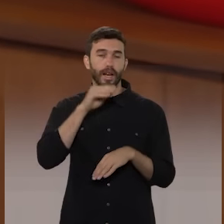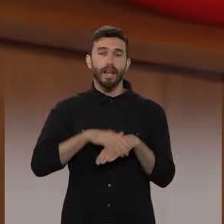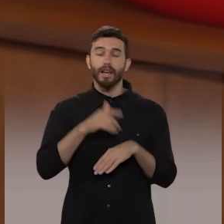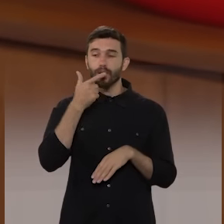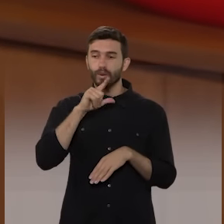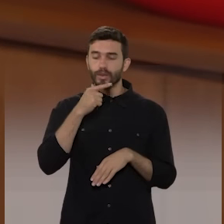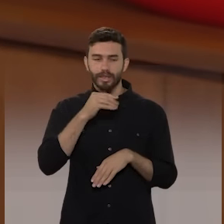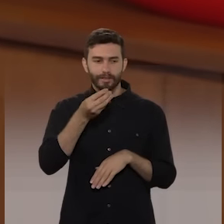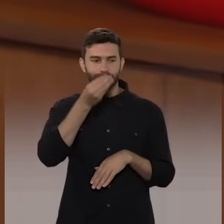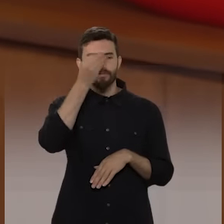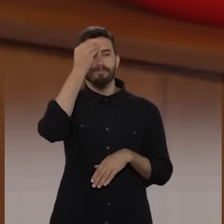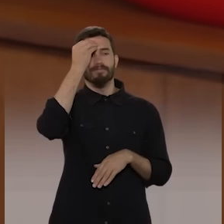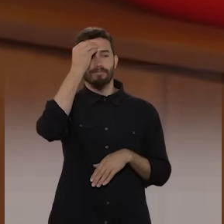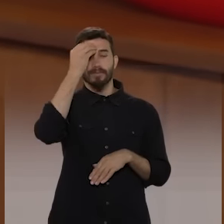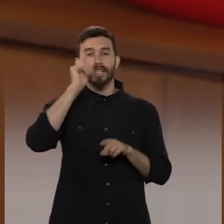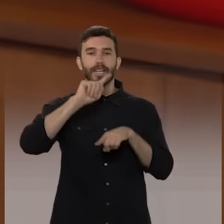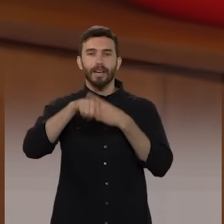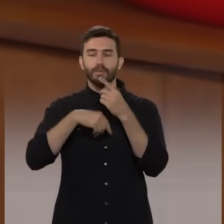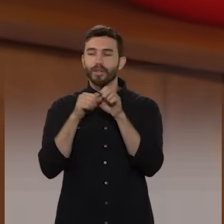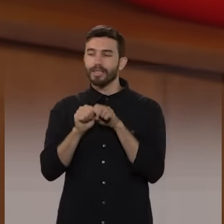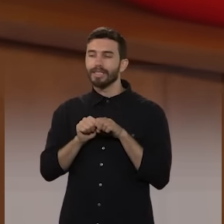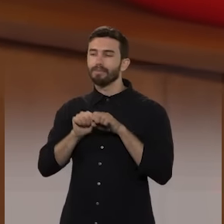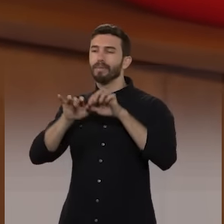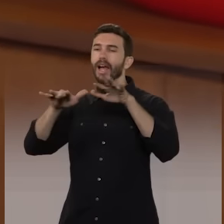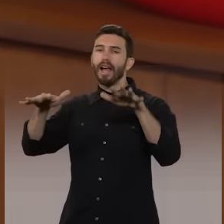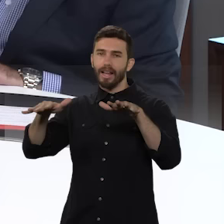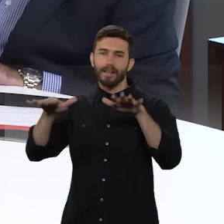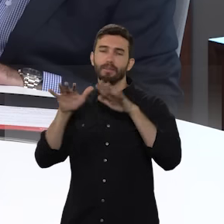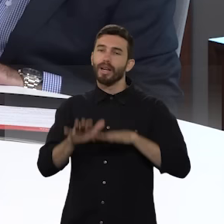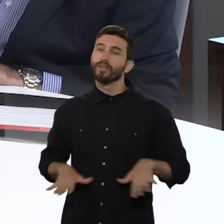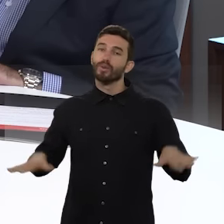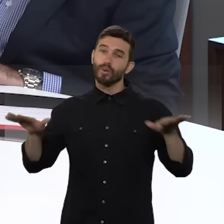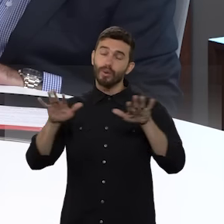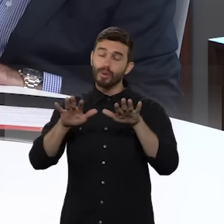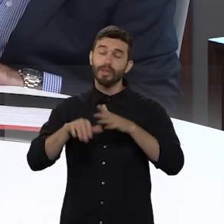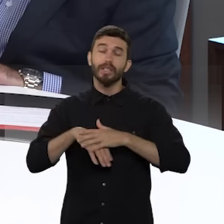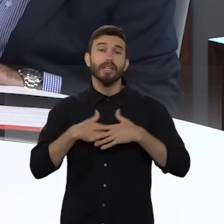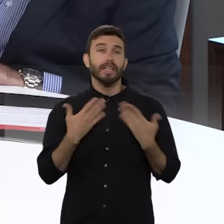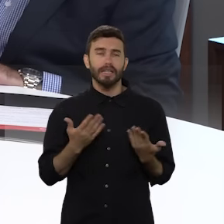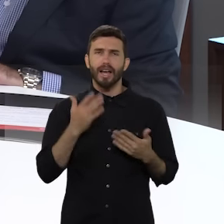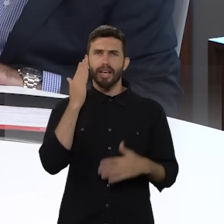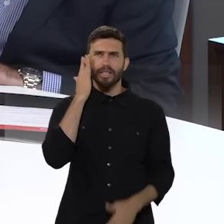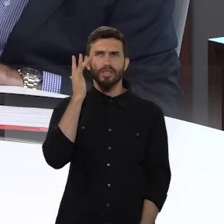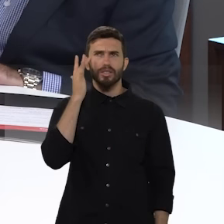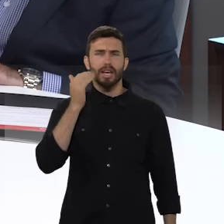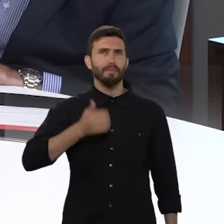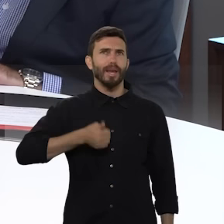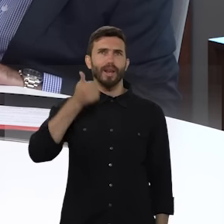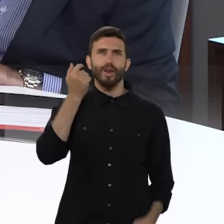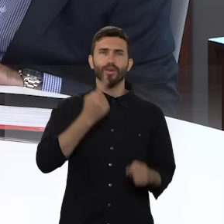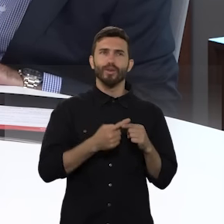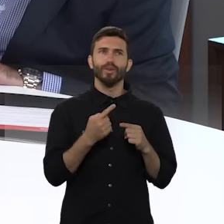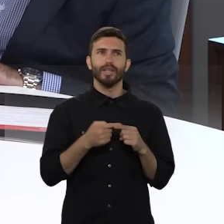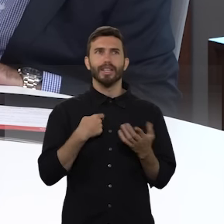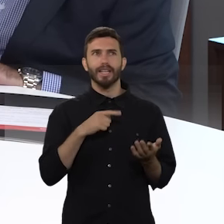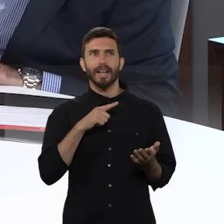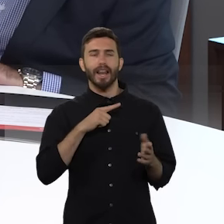isso. Eu acho que isso é mais importante até do que ter números, índices que meçam isso.